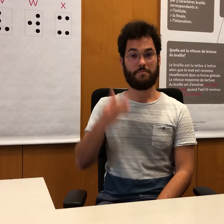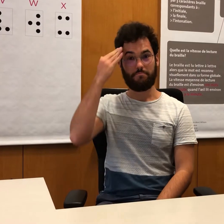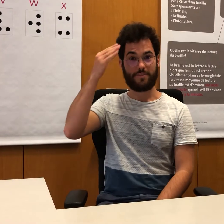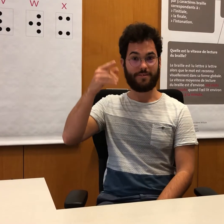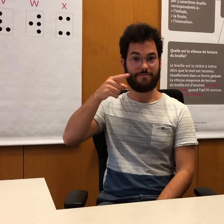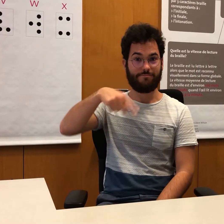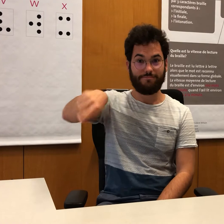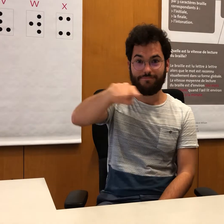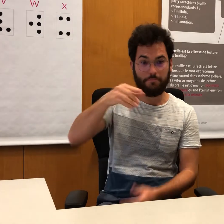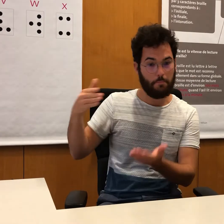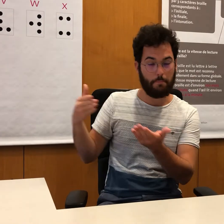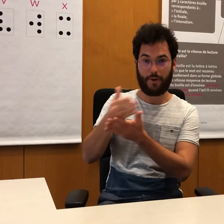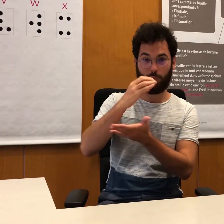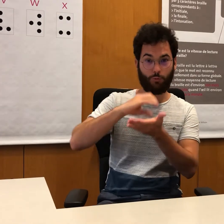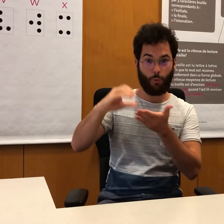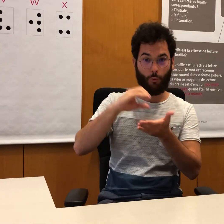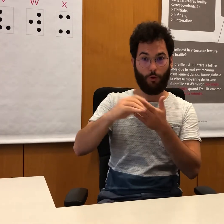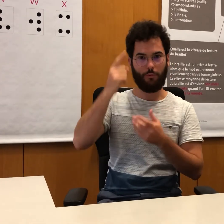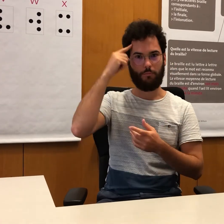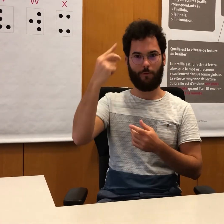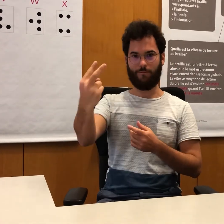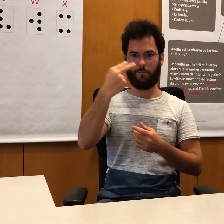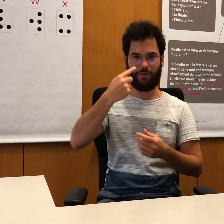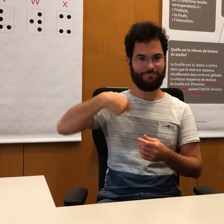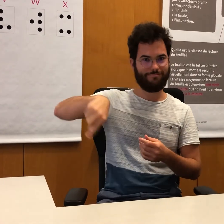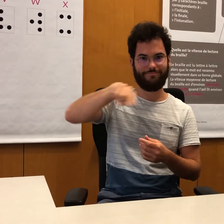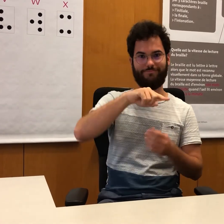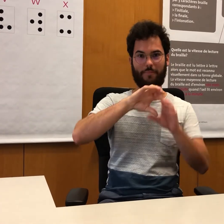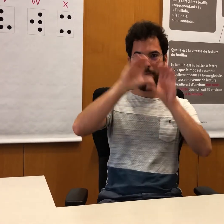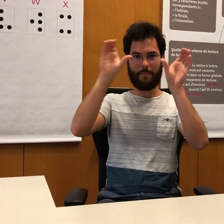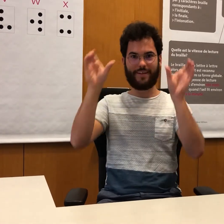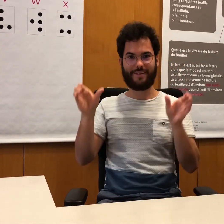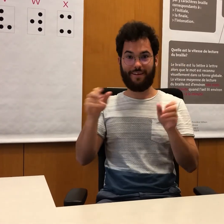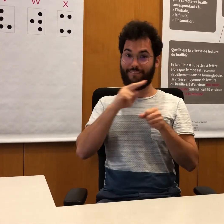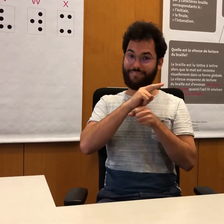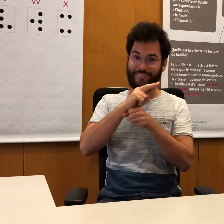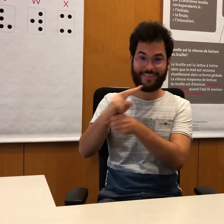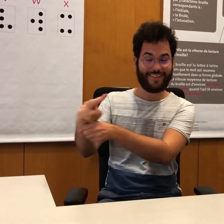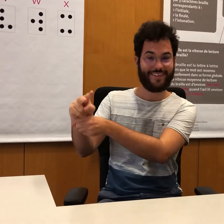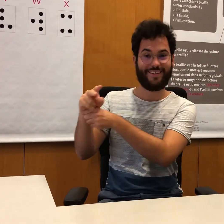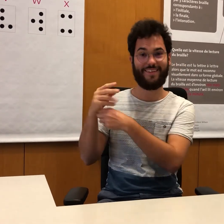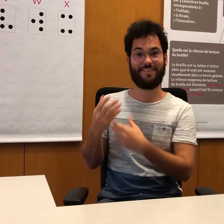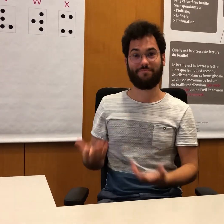Si vous passez à Toulouse, n'hésitez pas de nous voir à la médiathèque pour y visiter !